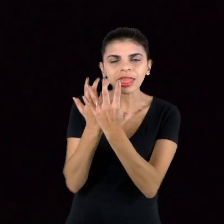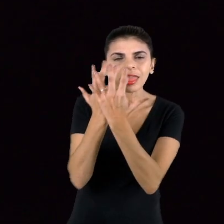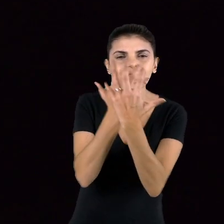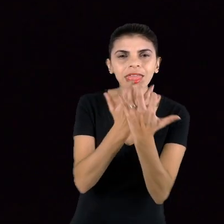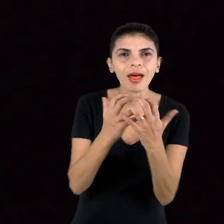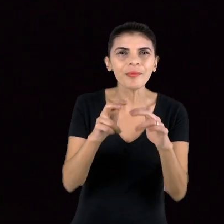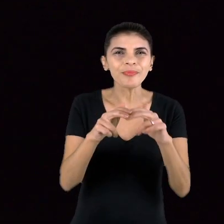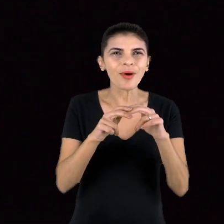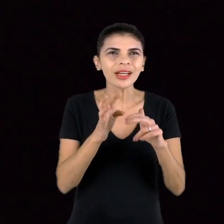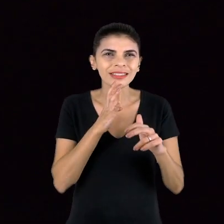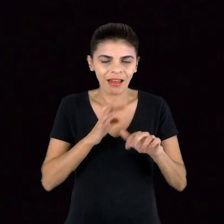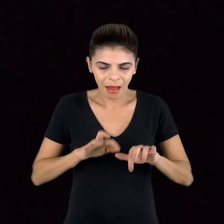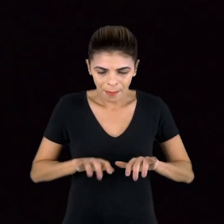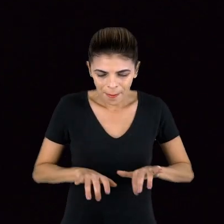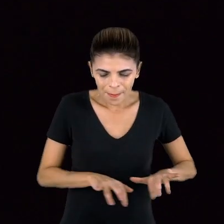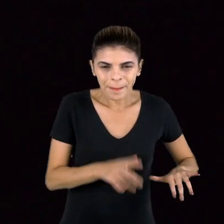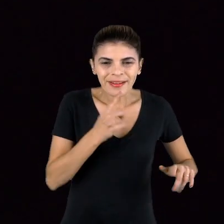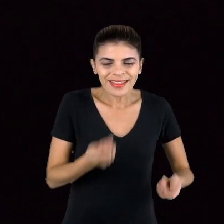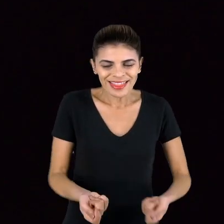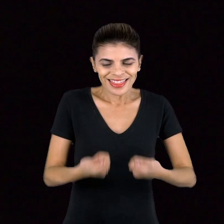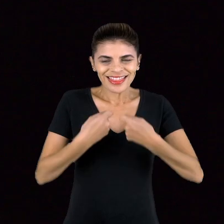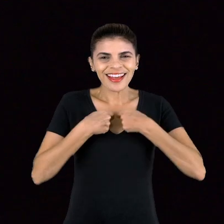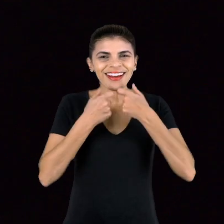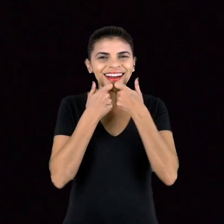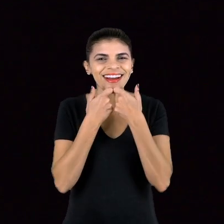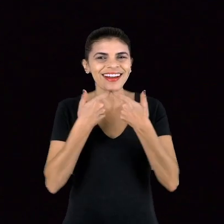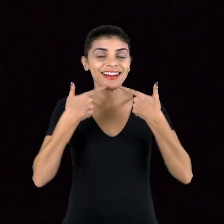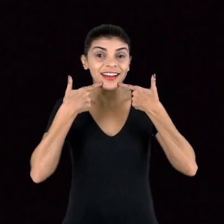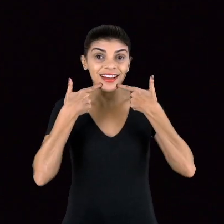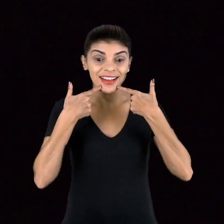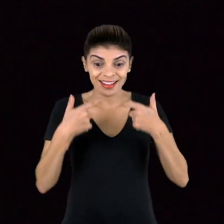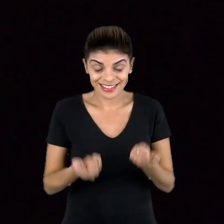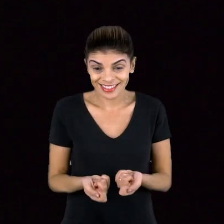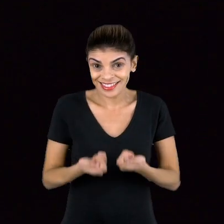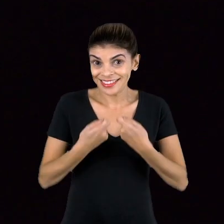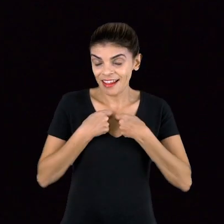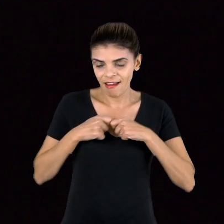dando esse sorriso pra você o tempo inteiro! Então, pra você estudar...